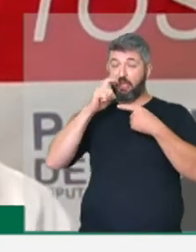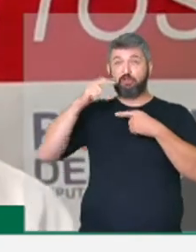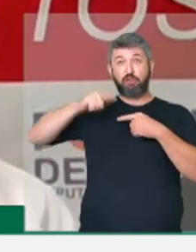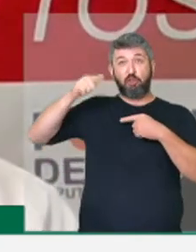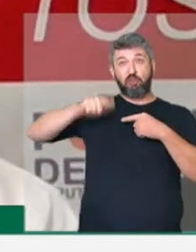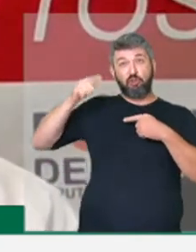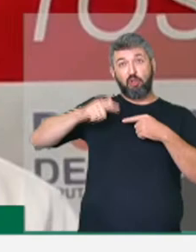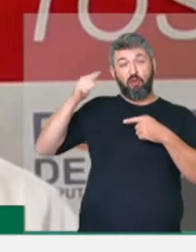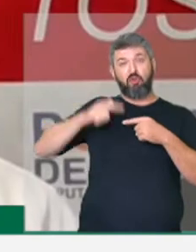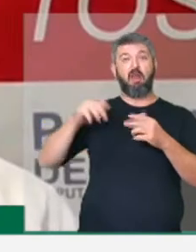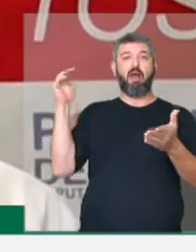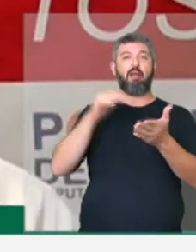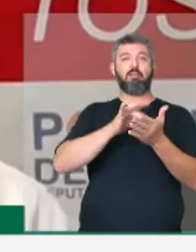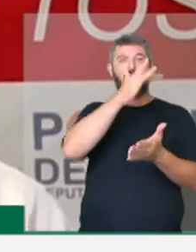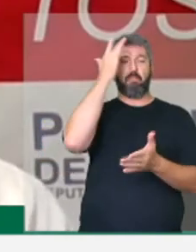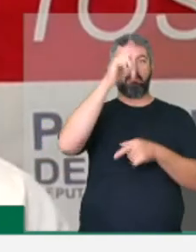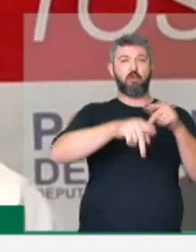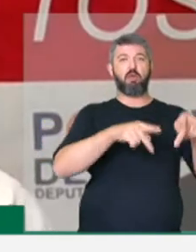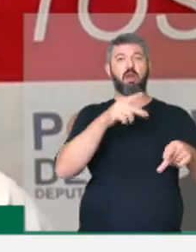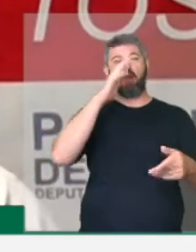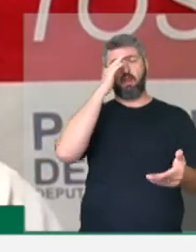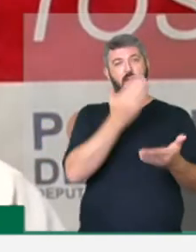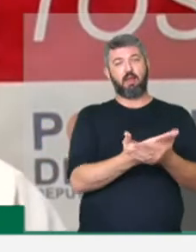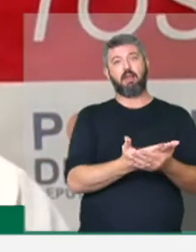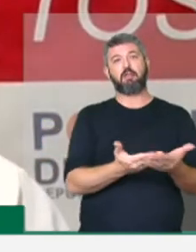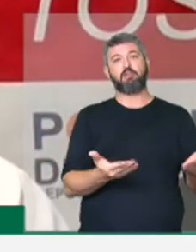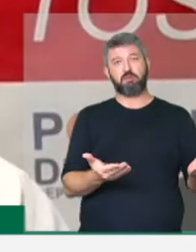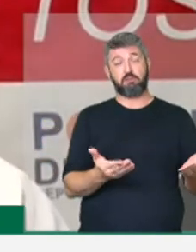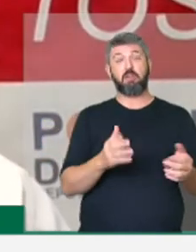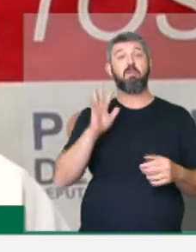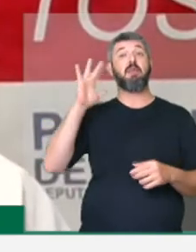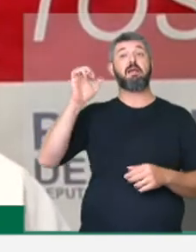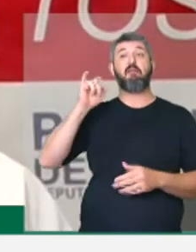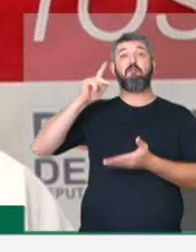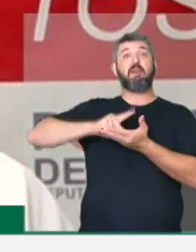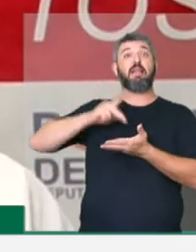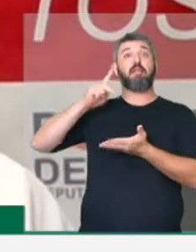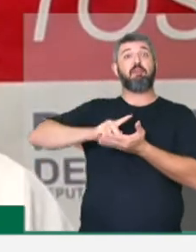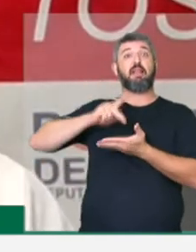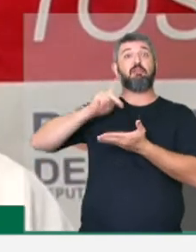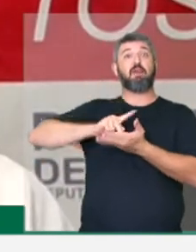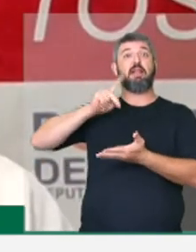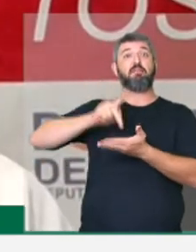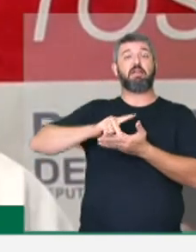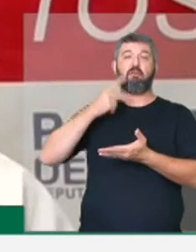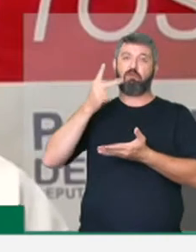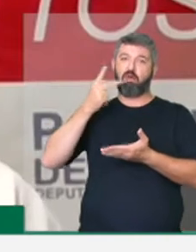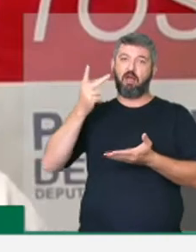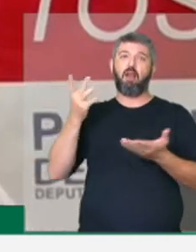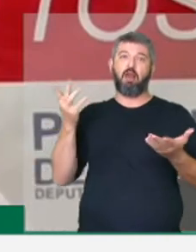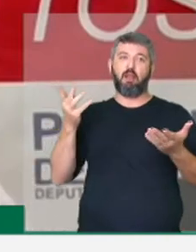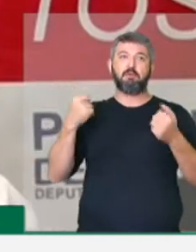E A FAVOR DE NADA. ALIÁS É UM BORDÃO QUE ELE REPETE SEMPRE, DE TANTO REPETIR UMA MENTIRA TEM ESPERANÇA QUE VIRE VERDADE. NÓS SOMOS A